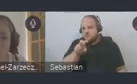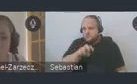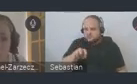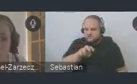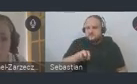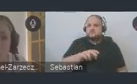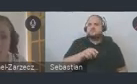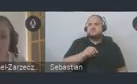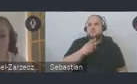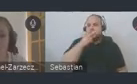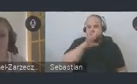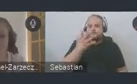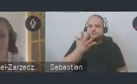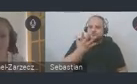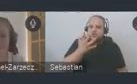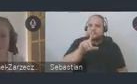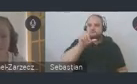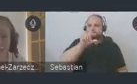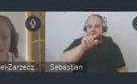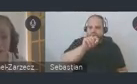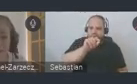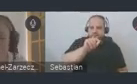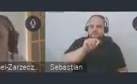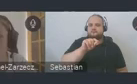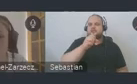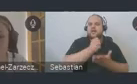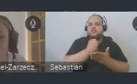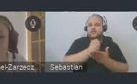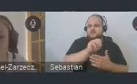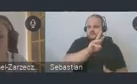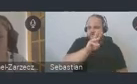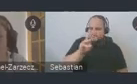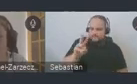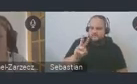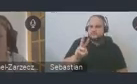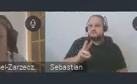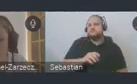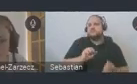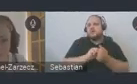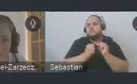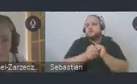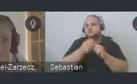to pokazujemy, gdzie się wprowadza adres strony albo wyszukiwaną frazę.